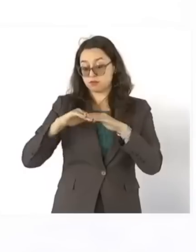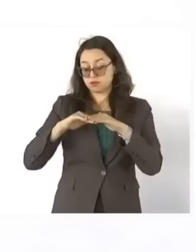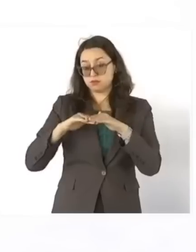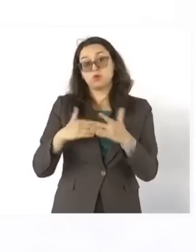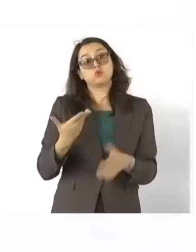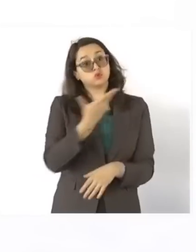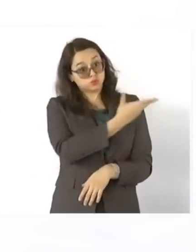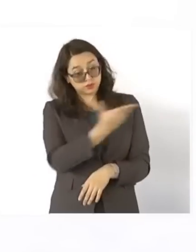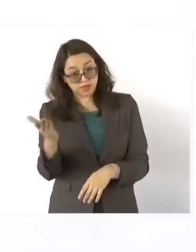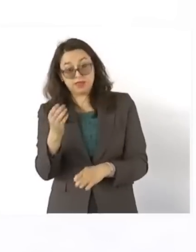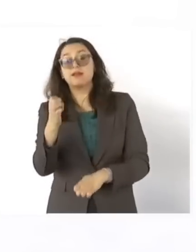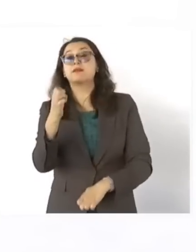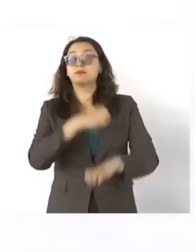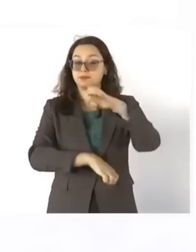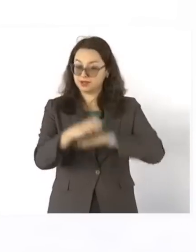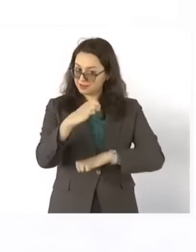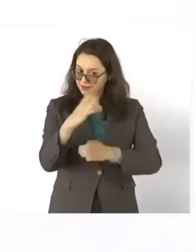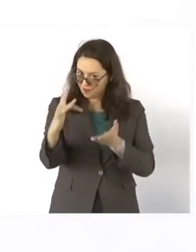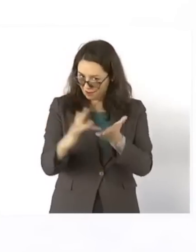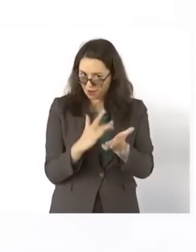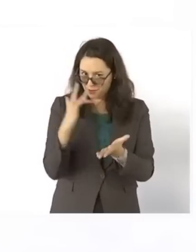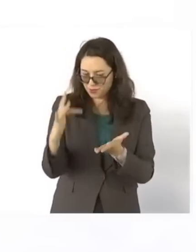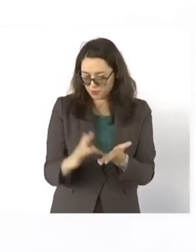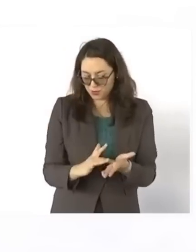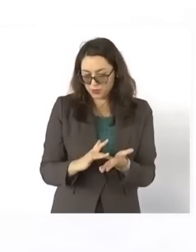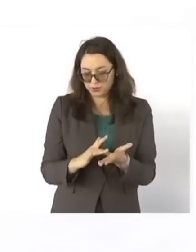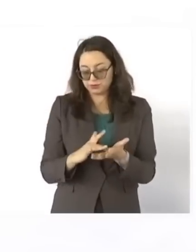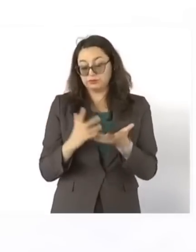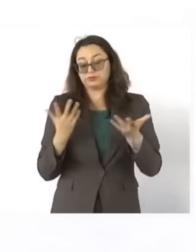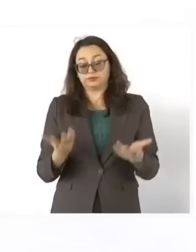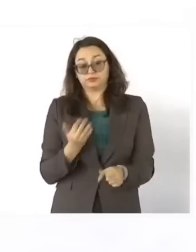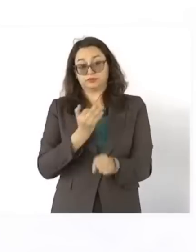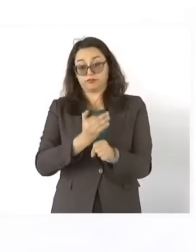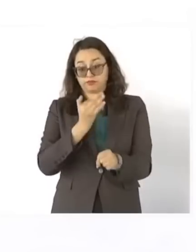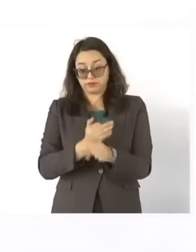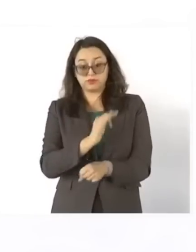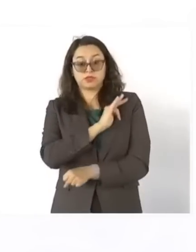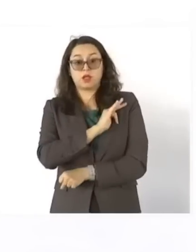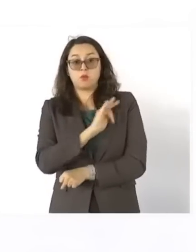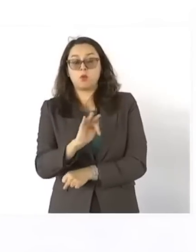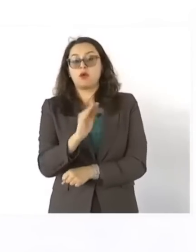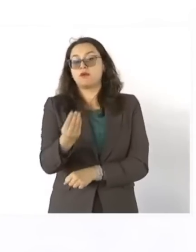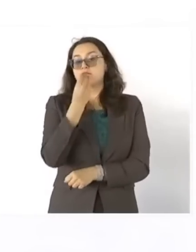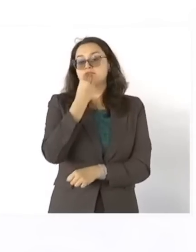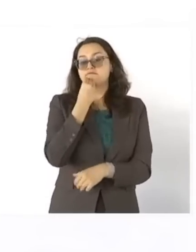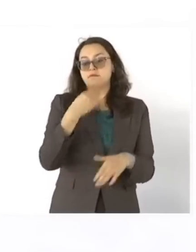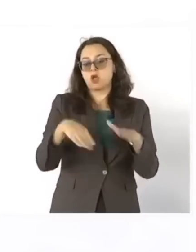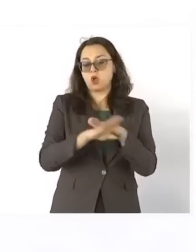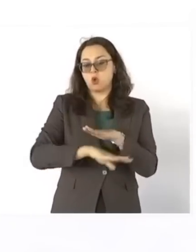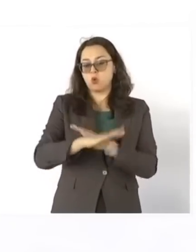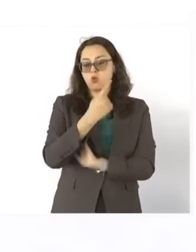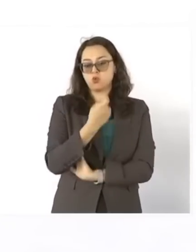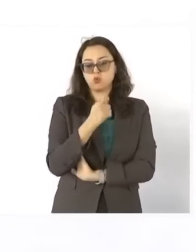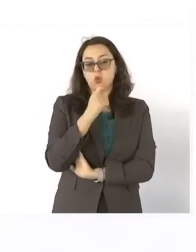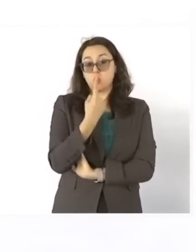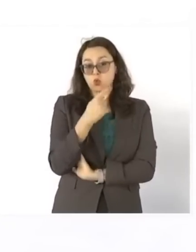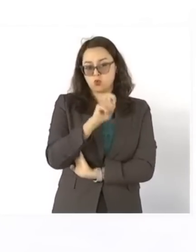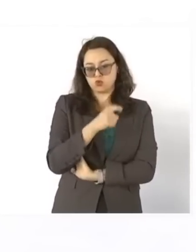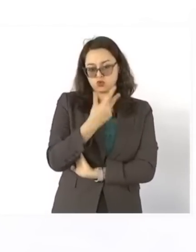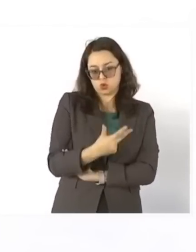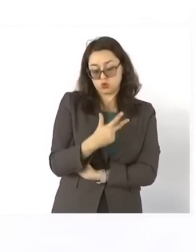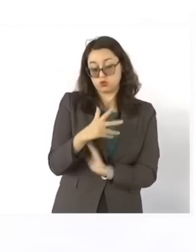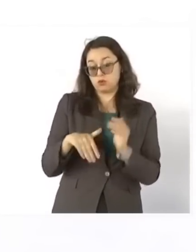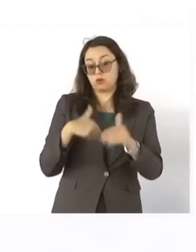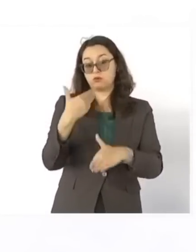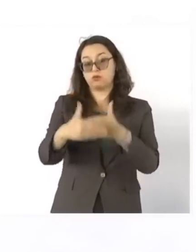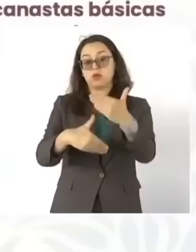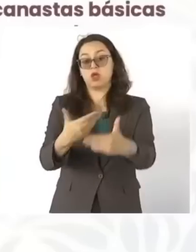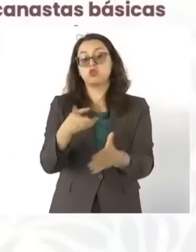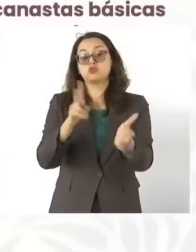salario mínimo pase de comprar 1.8 canastas básicas a 2.5 canastas básicas en el 2030